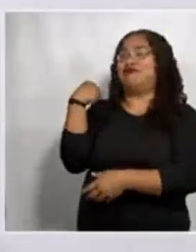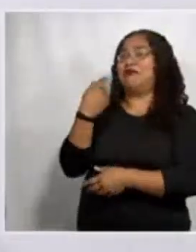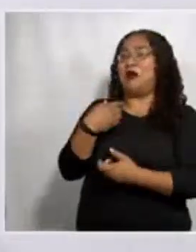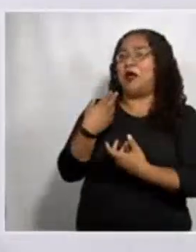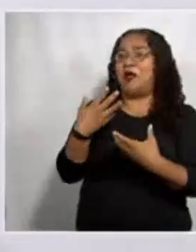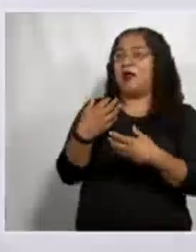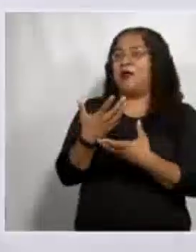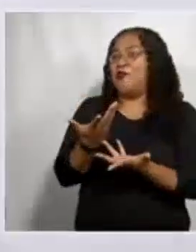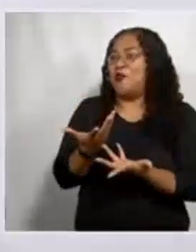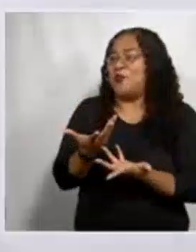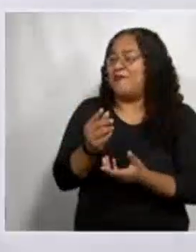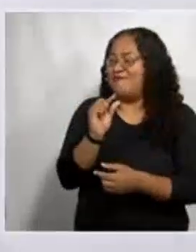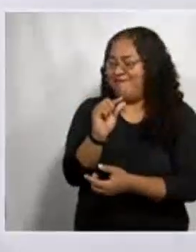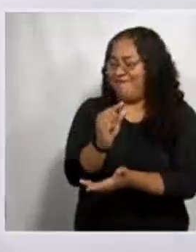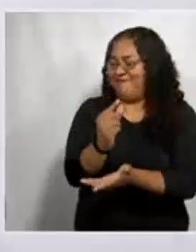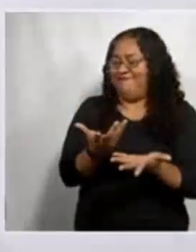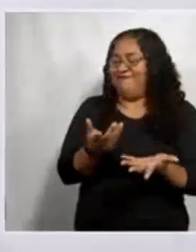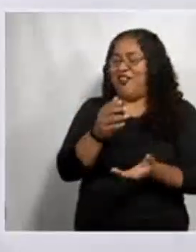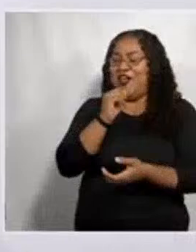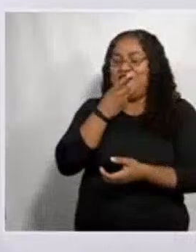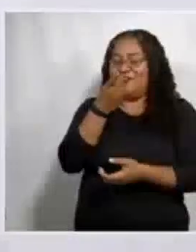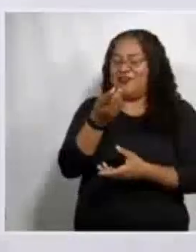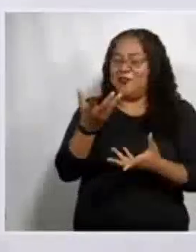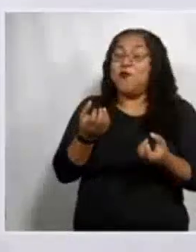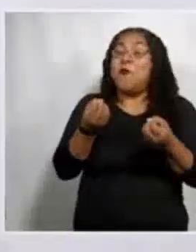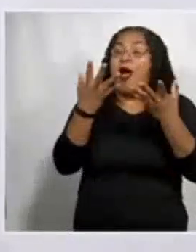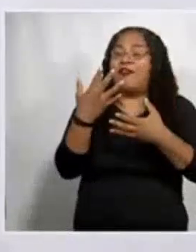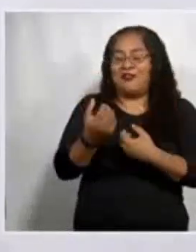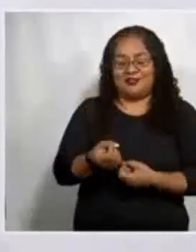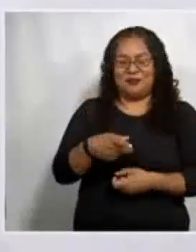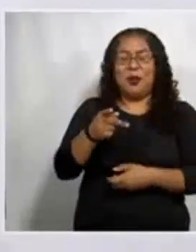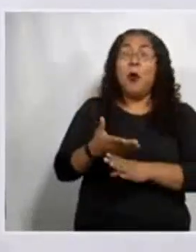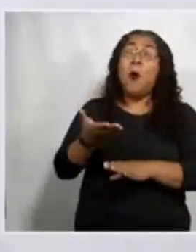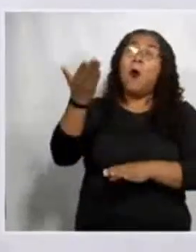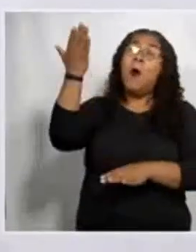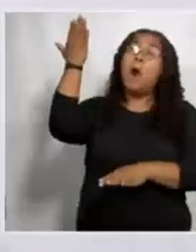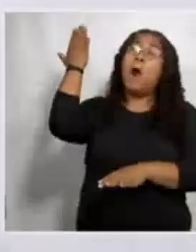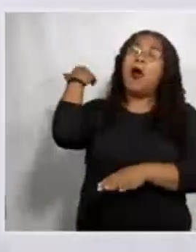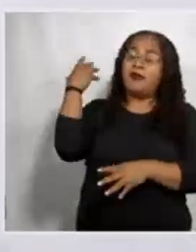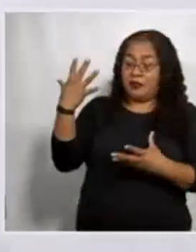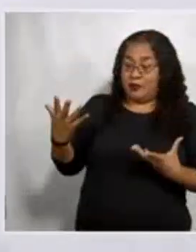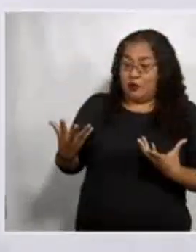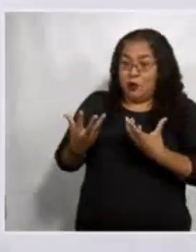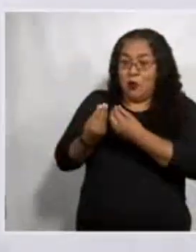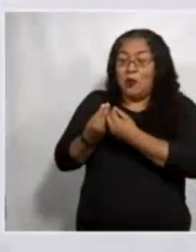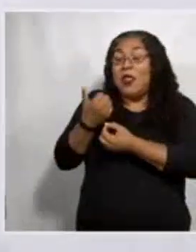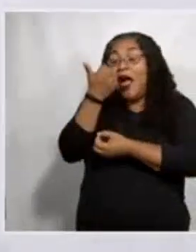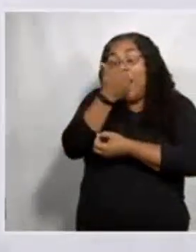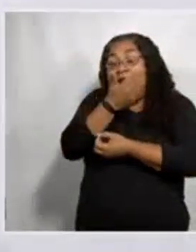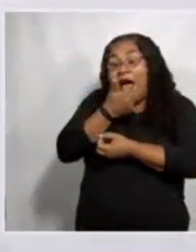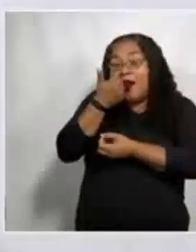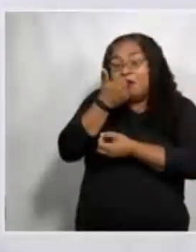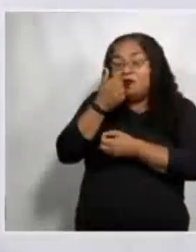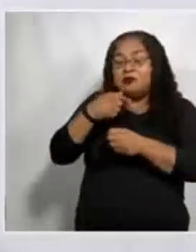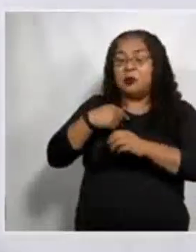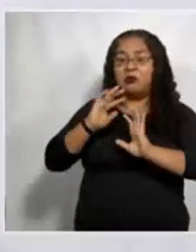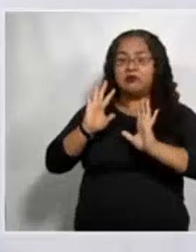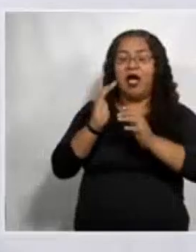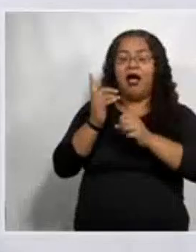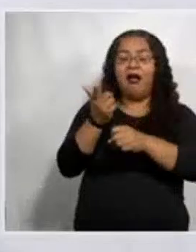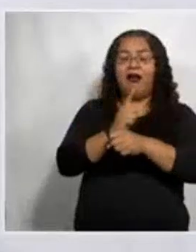pero nos conocimos en un movimiento estudiantil. Yo ya estaba en la facultad terminando la carrera